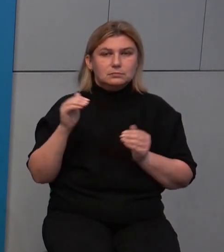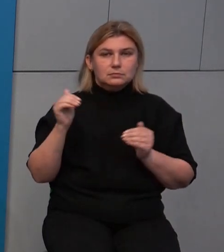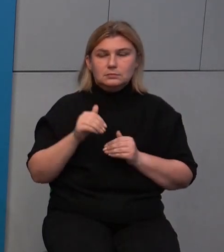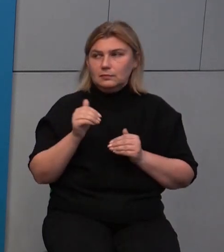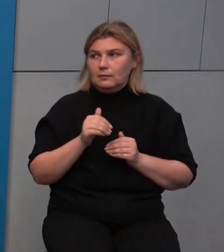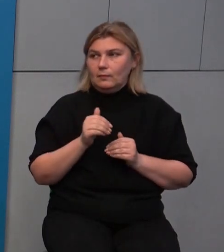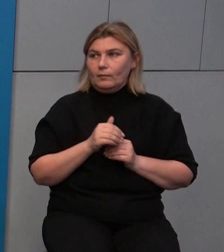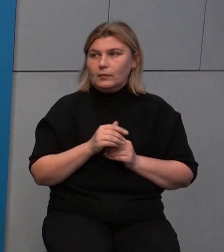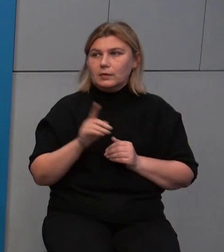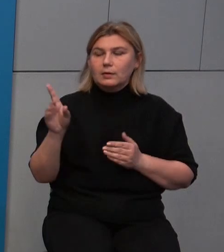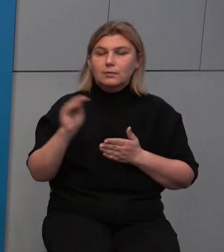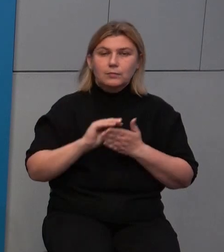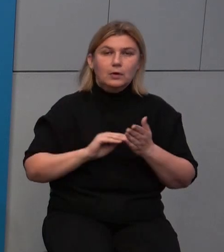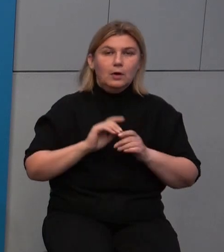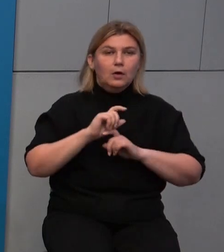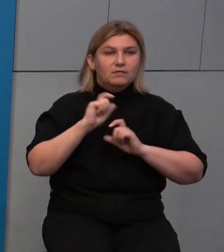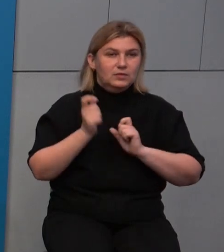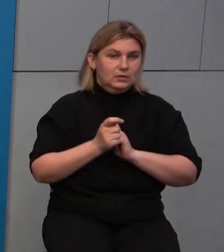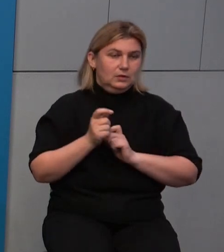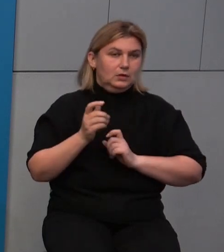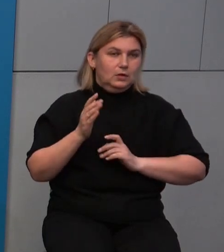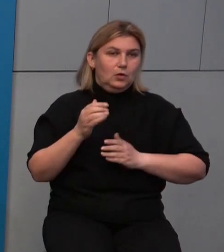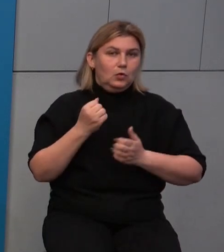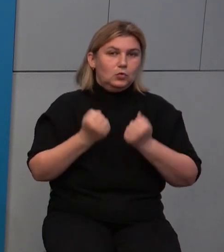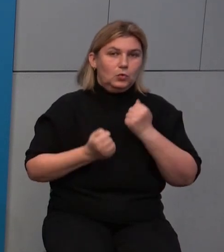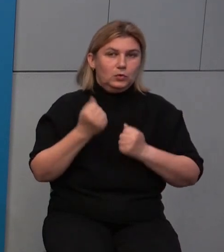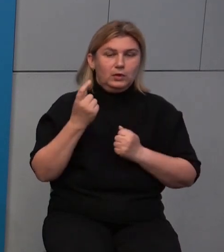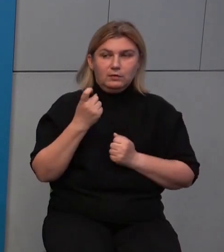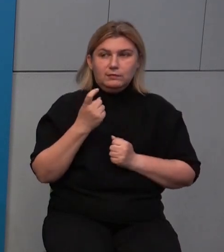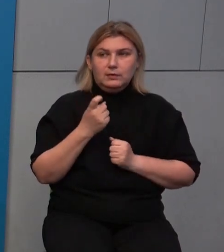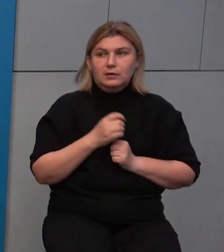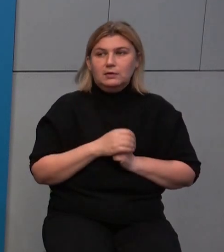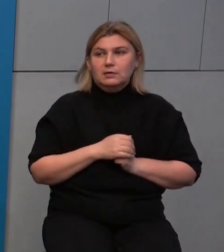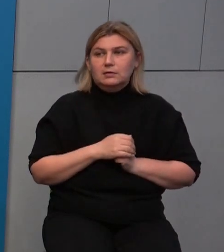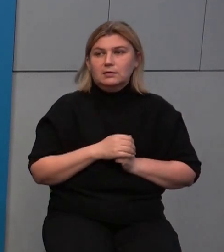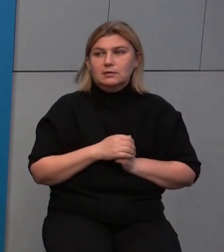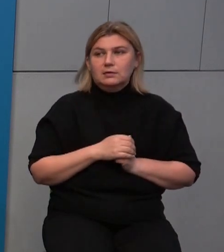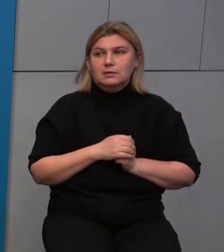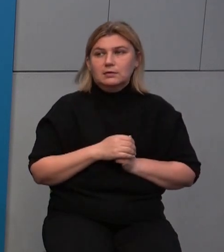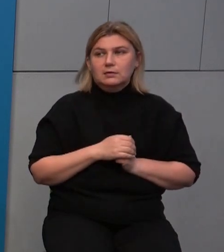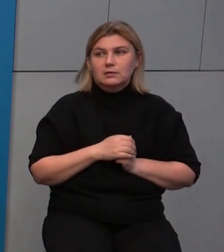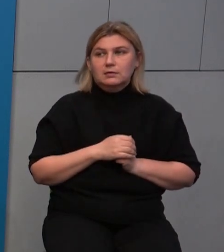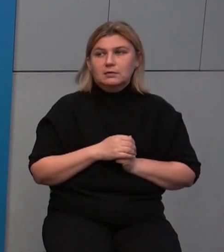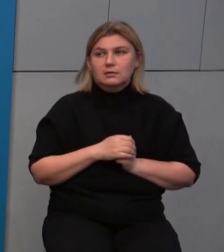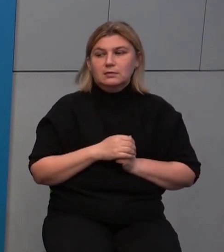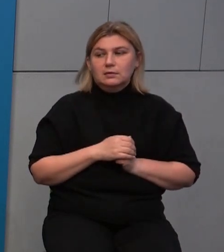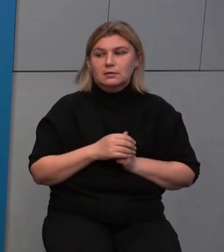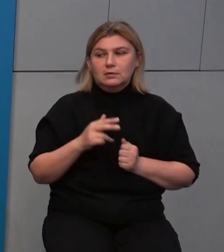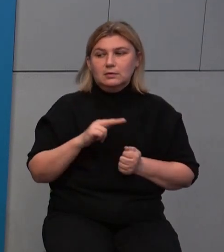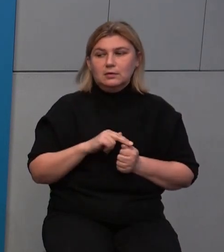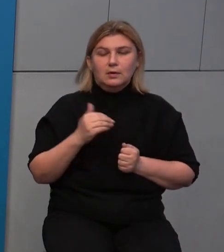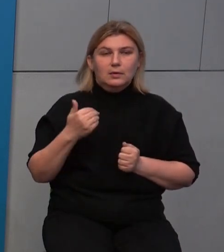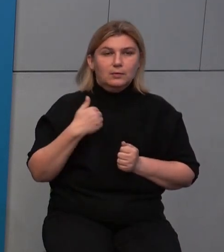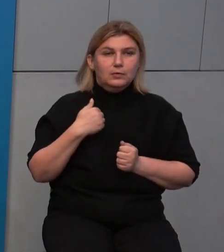pisząc o tych wszystkich trudnych momentach, które były też udziałem w jego życiu.